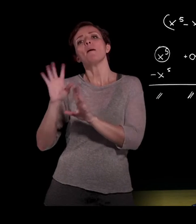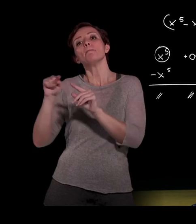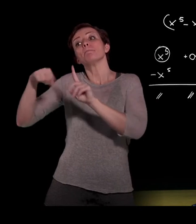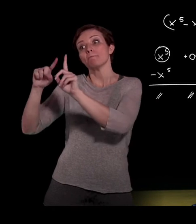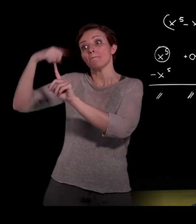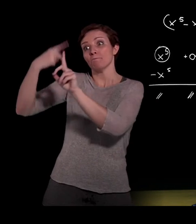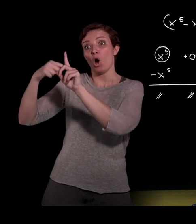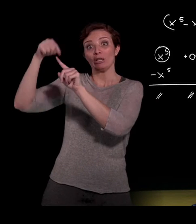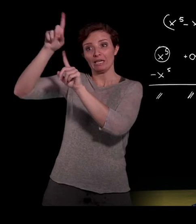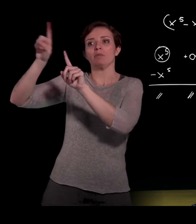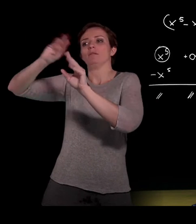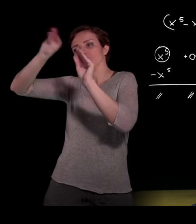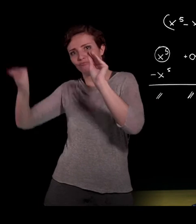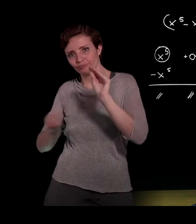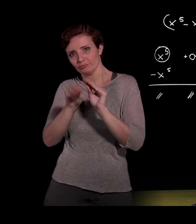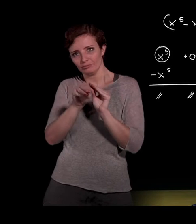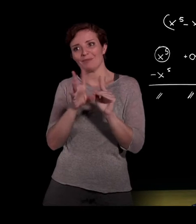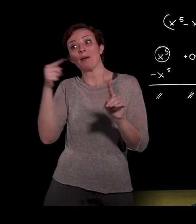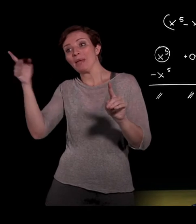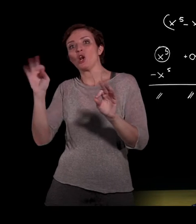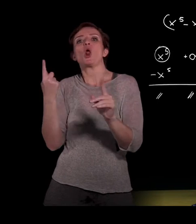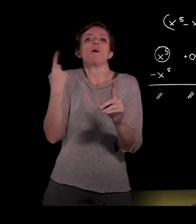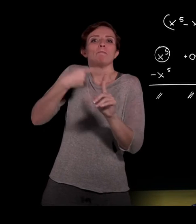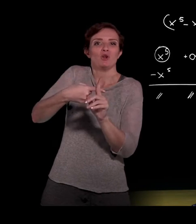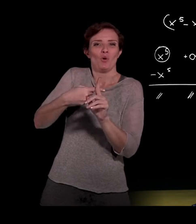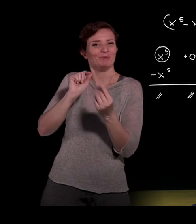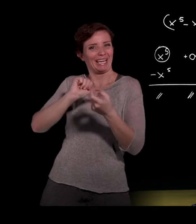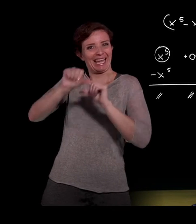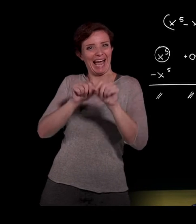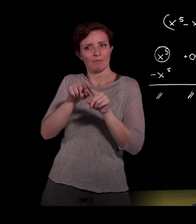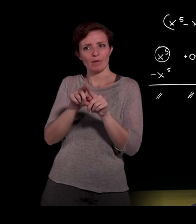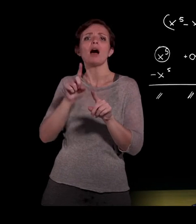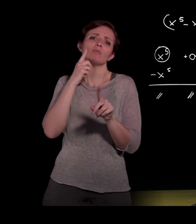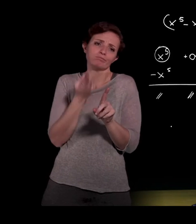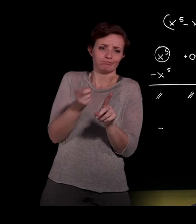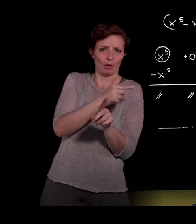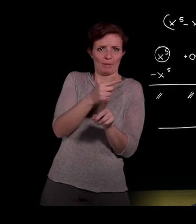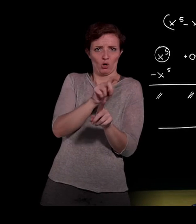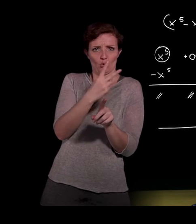Cambiamo il segno e riportiamo 2x. Qui abbiamo più 2x³, una volta che abbiamo cambiato i segni.